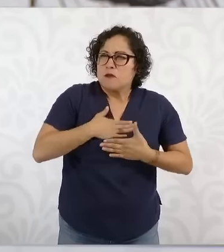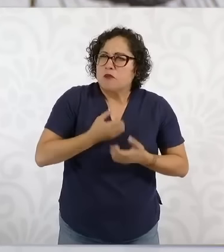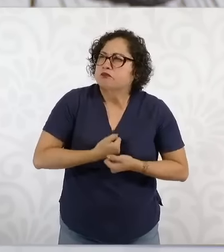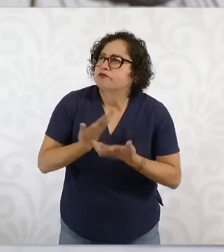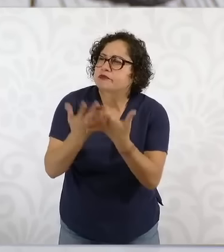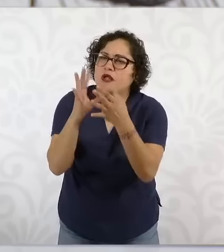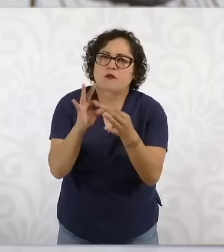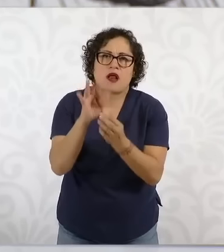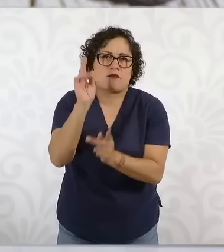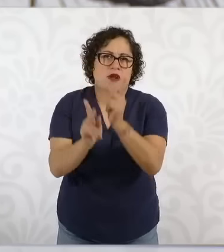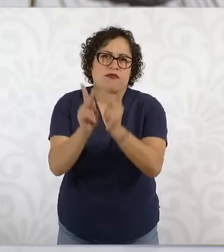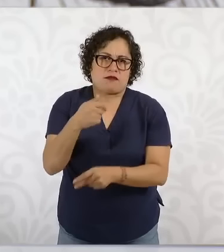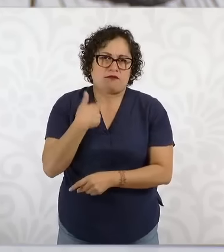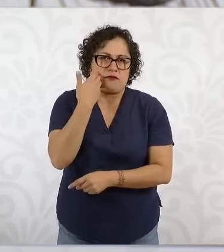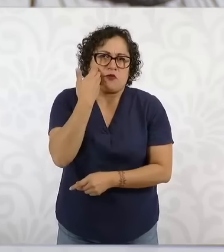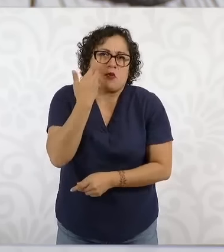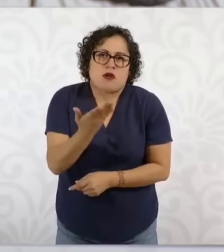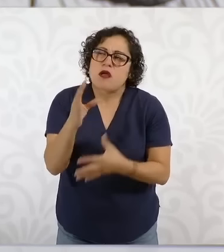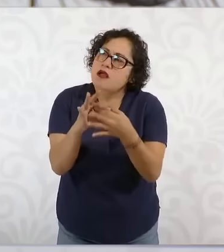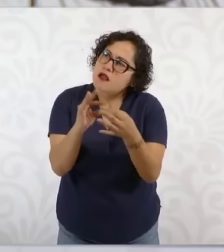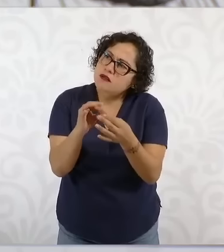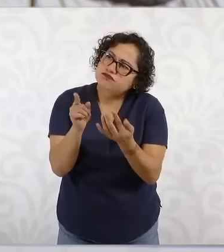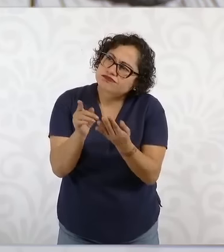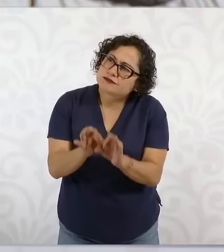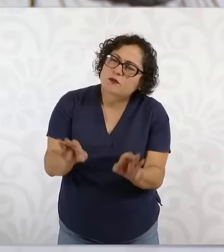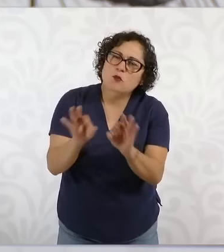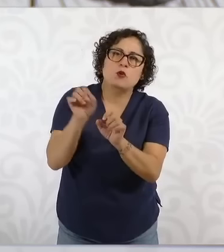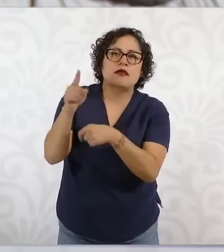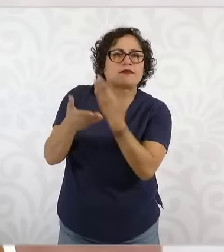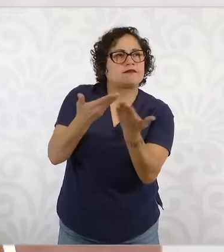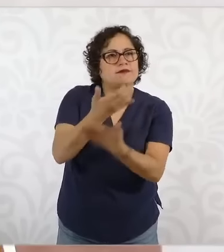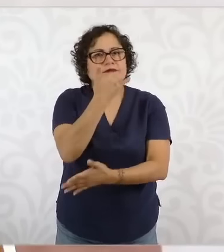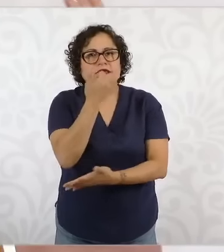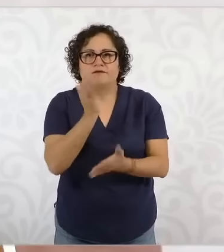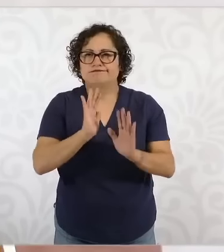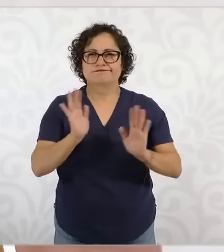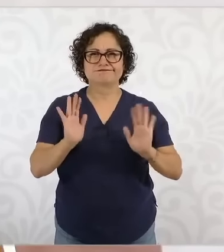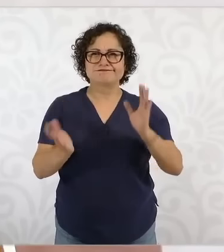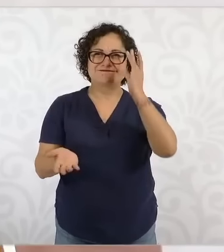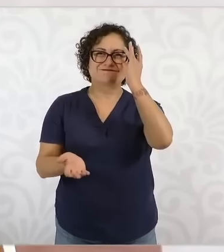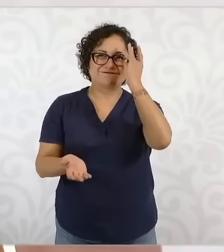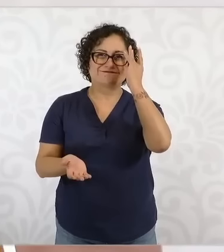por qué es importante para México, ya más allá eh del momento de la solicitud del perdón,